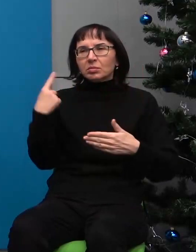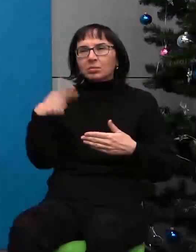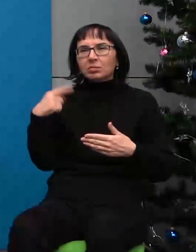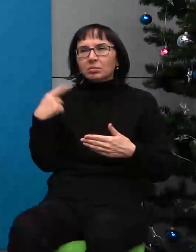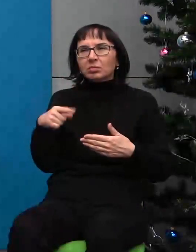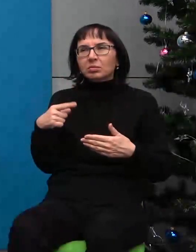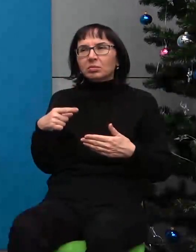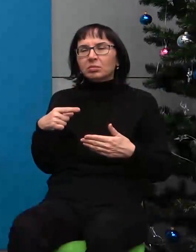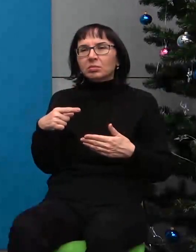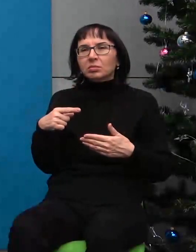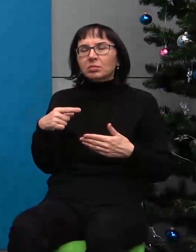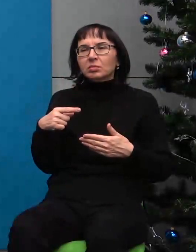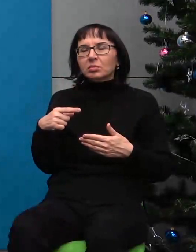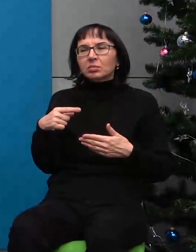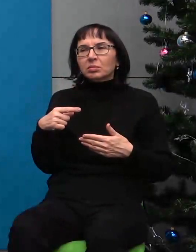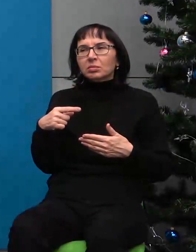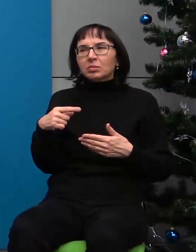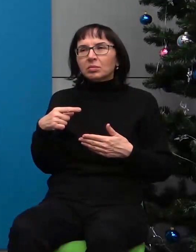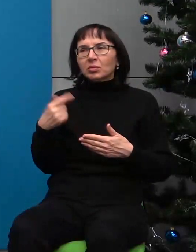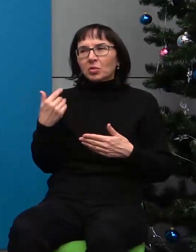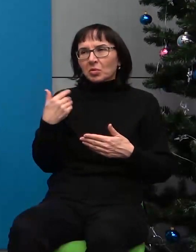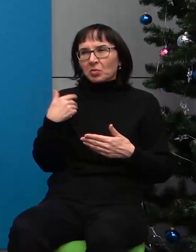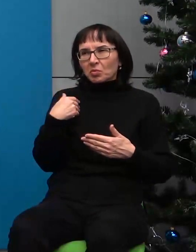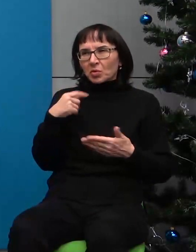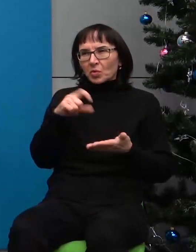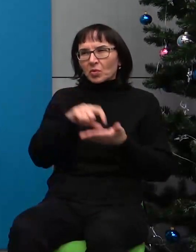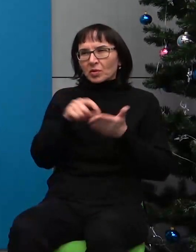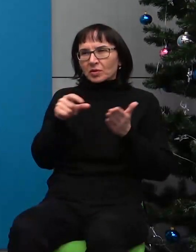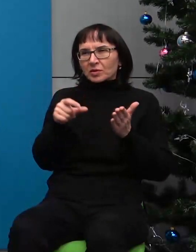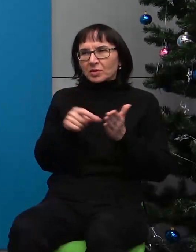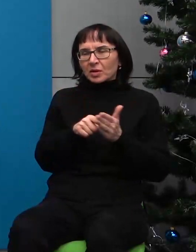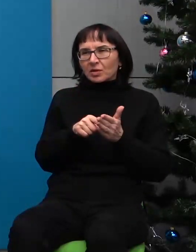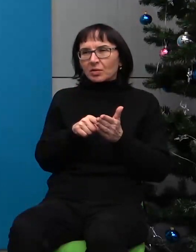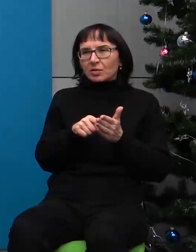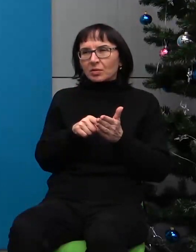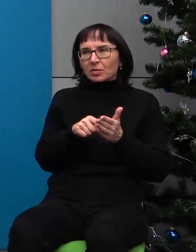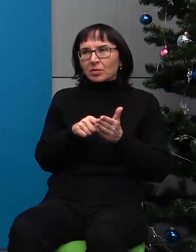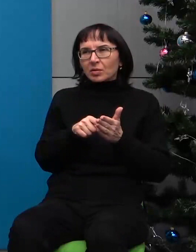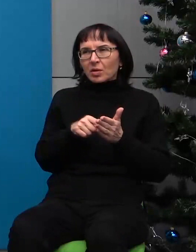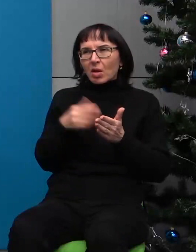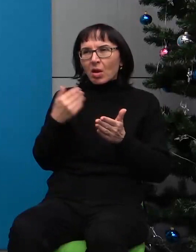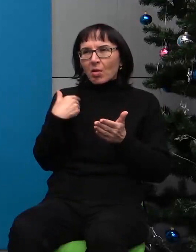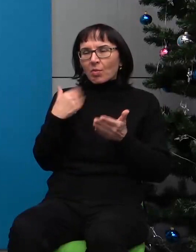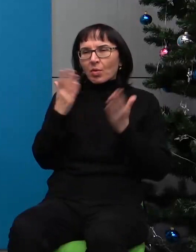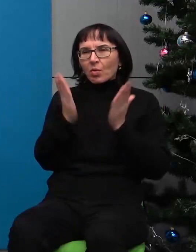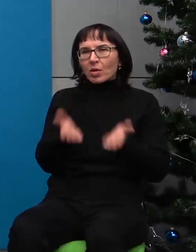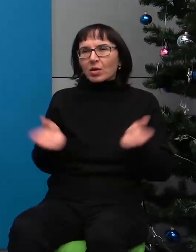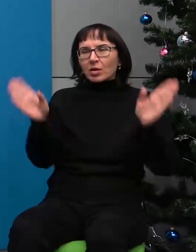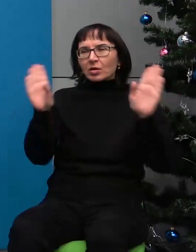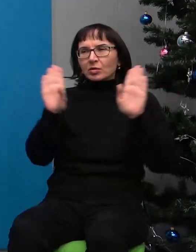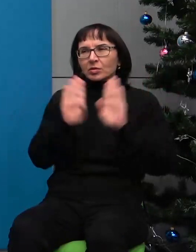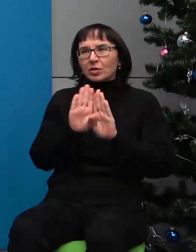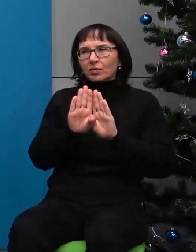Tam był salon, prawda? I się okazuje, że jakaś szafa, ale za szafą jest pusta wnęka.